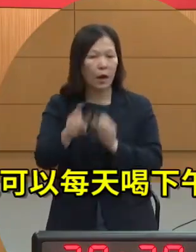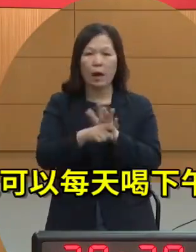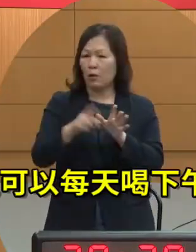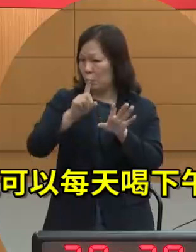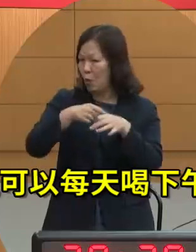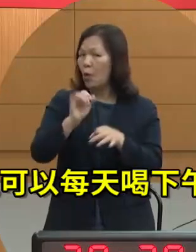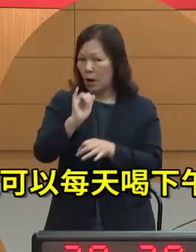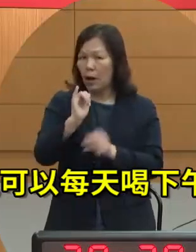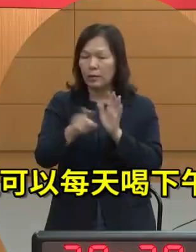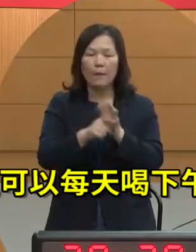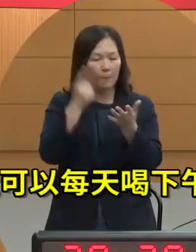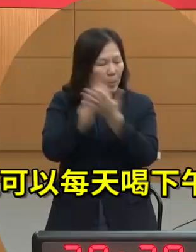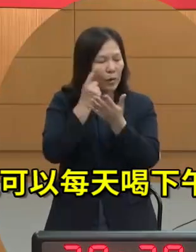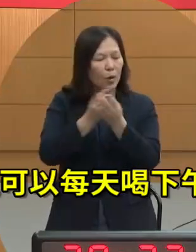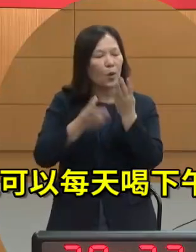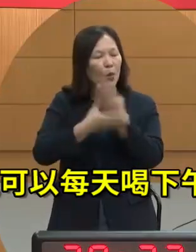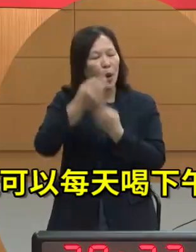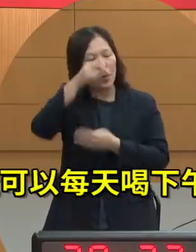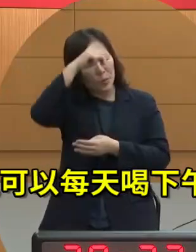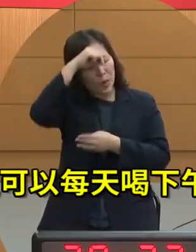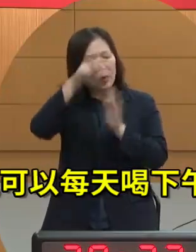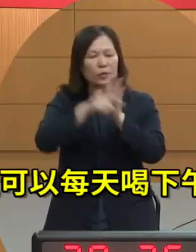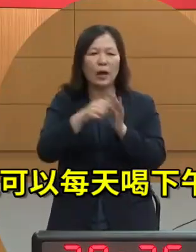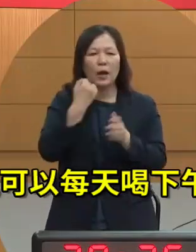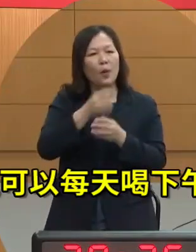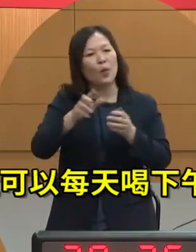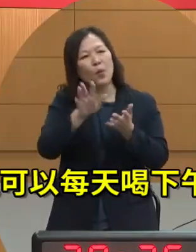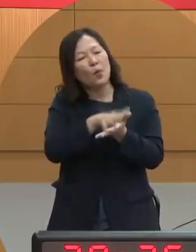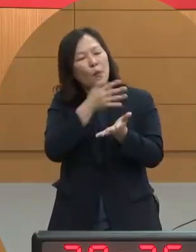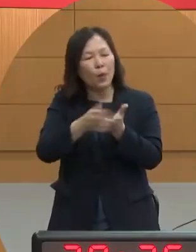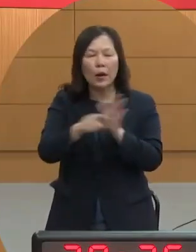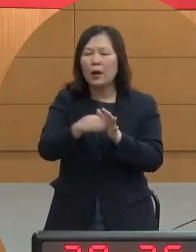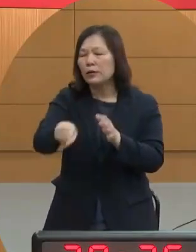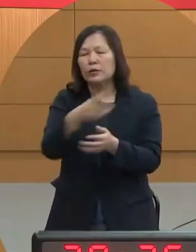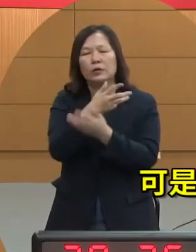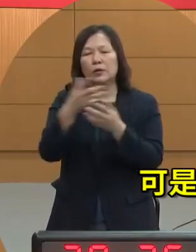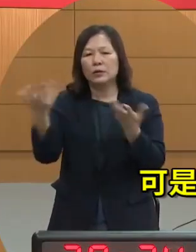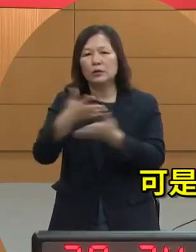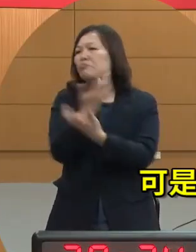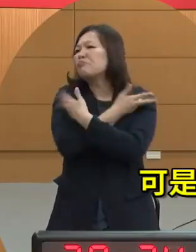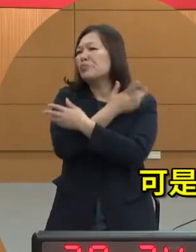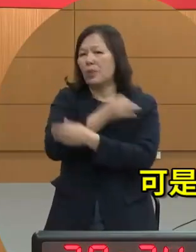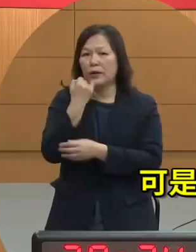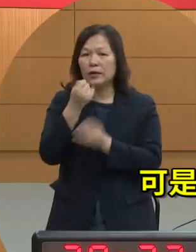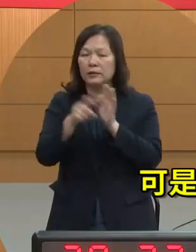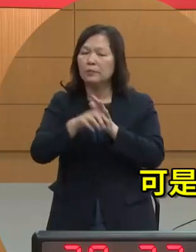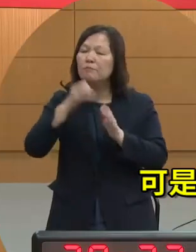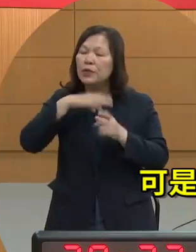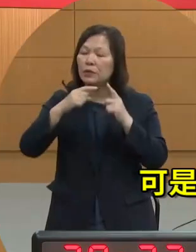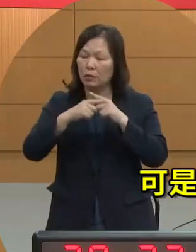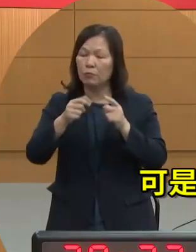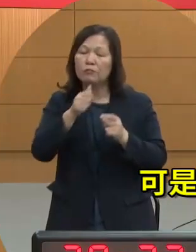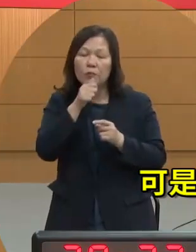我可以每天喝下午茶 每天在海邊散步 都不用管這些事 可是我是屏東人 我是恆春人